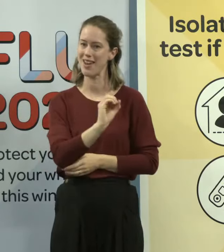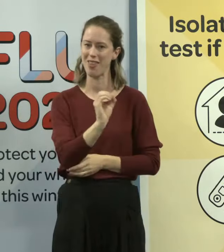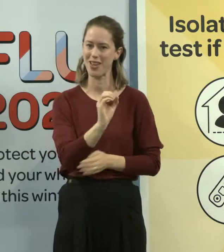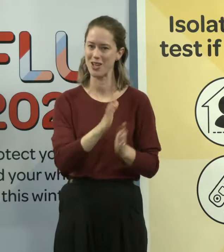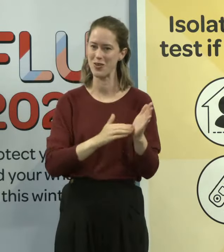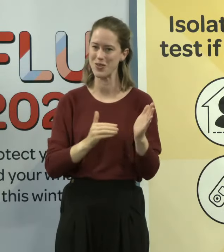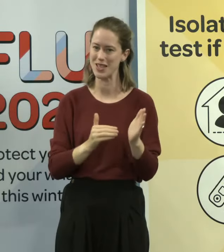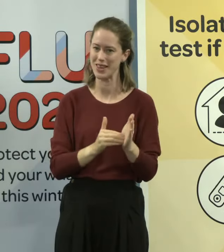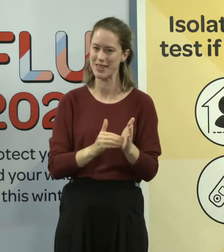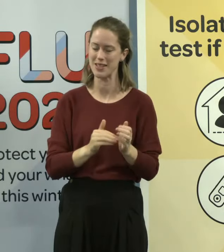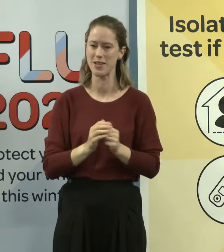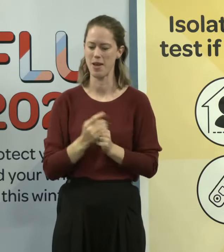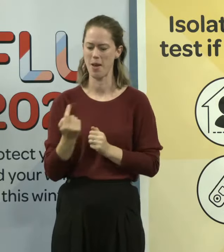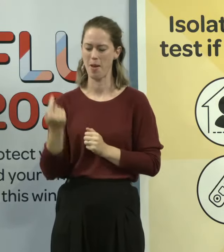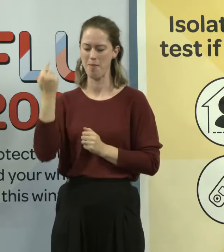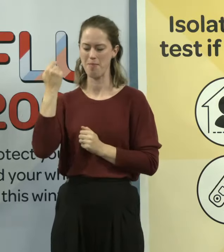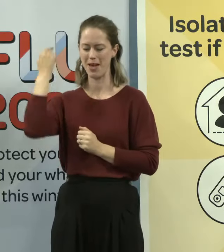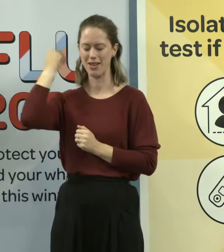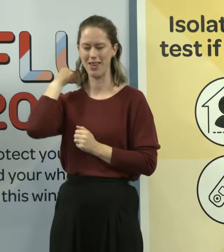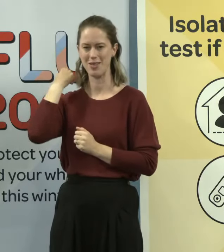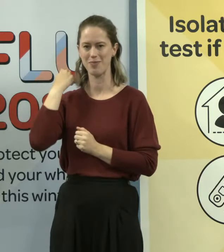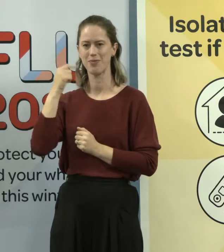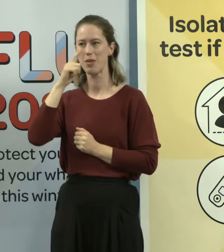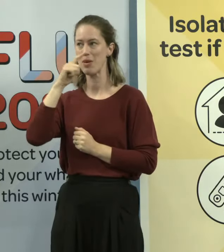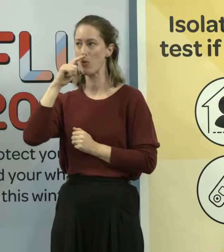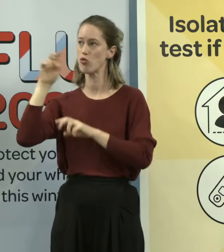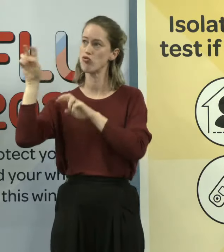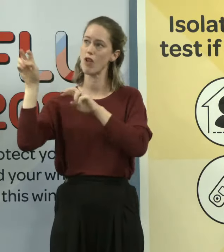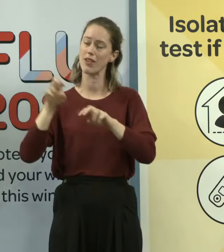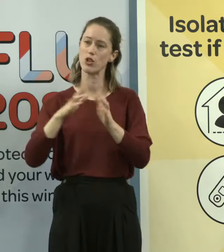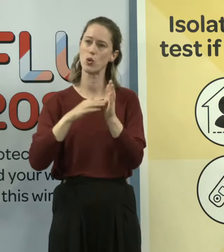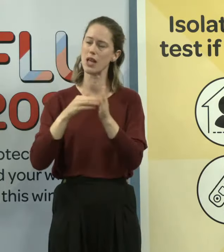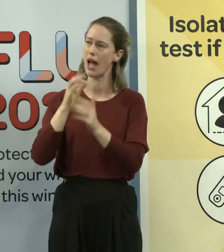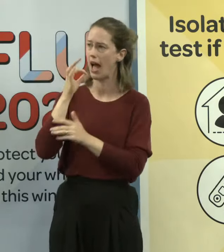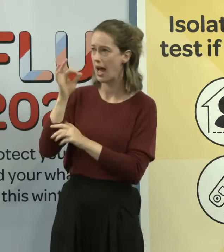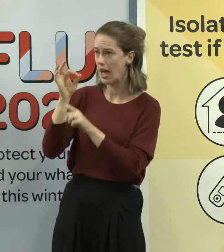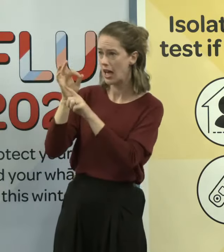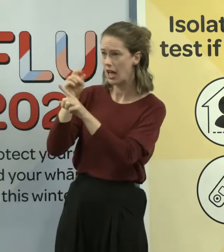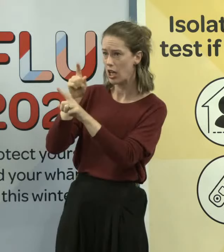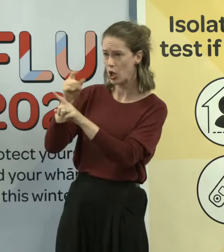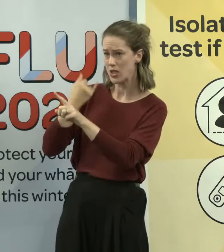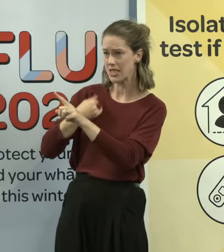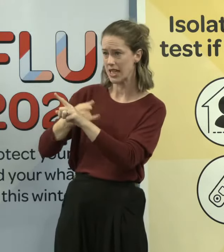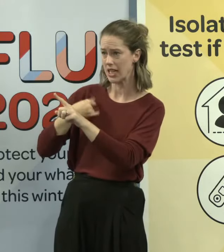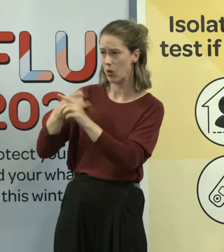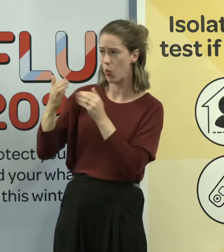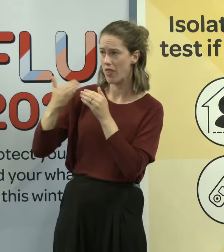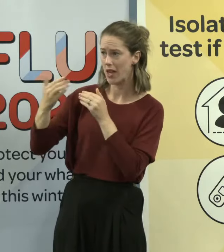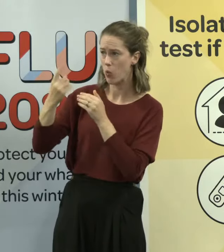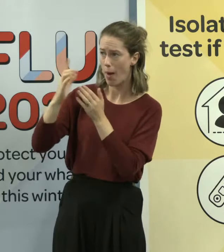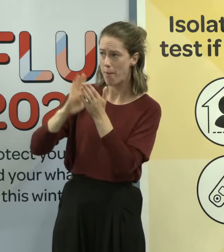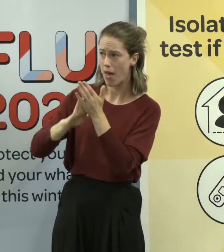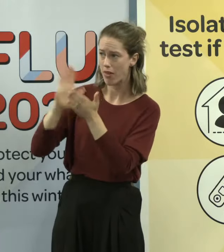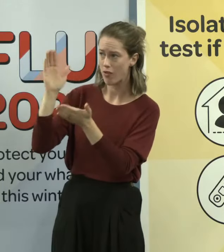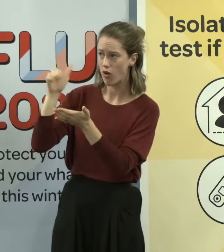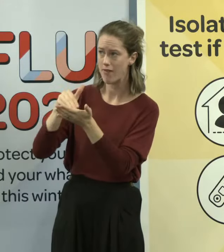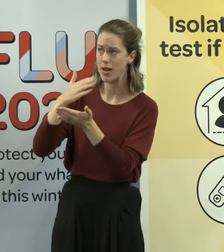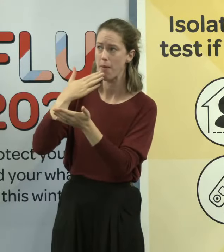tuatahi ki runga i rere matou i te 27 o Hanuere 2020, i te wa e